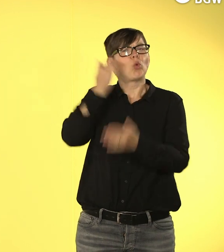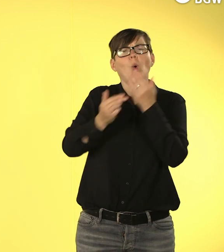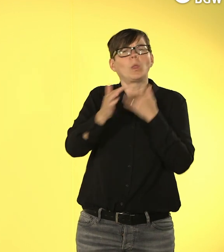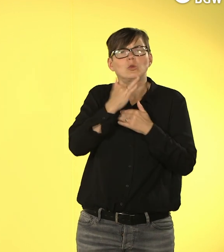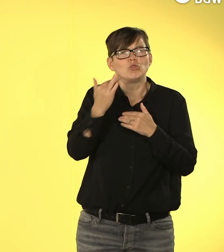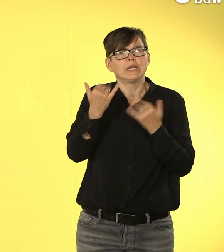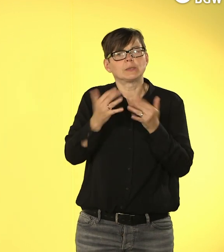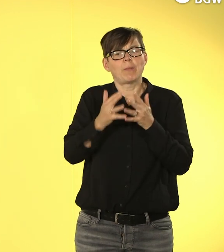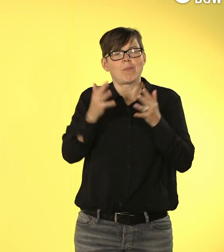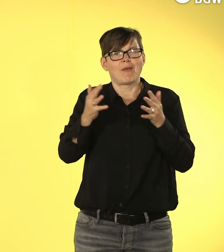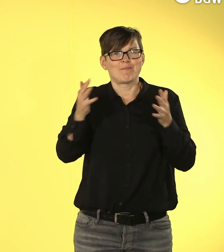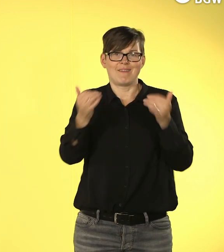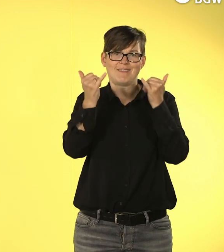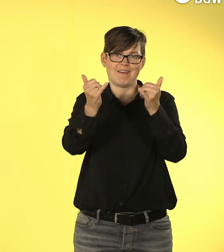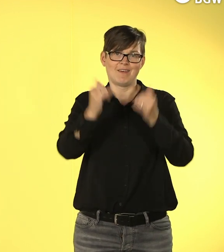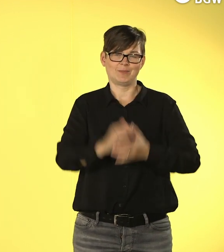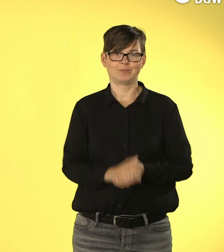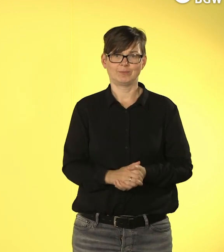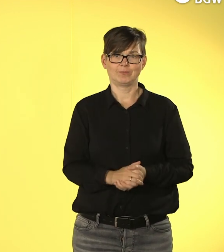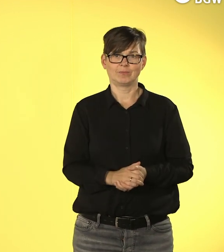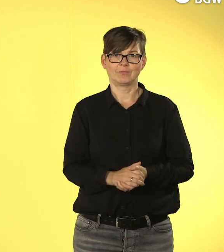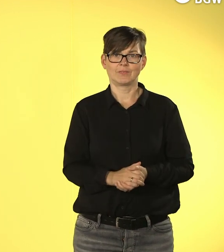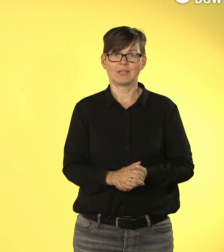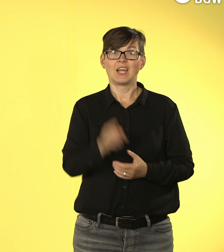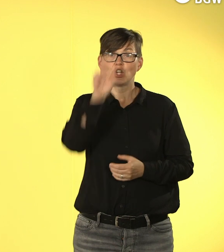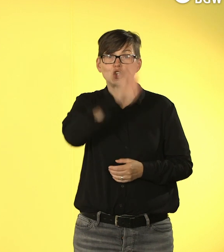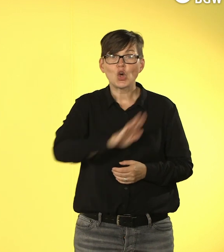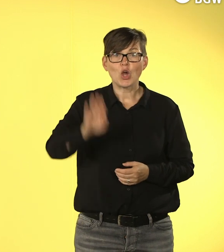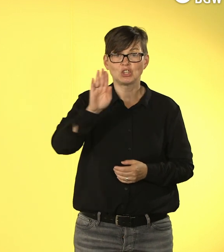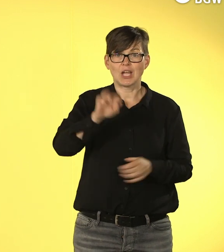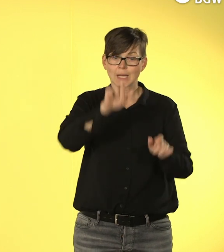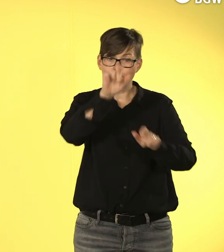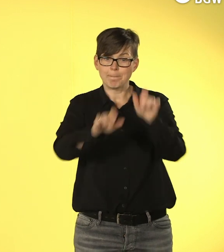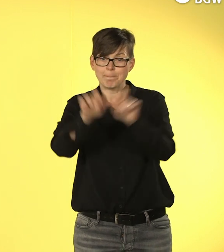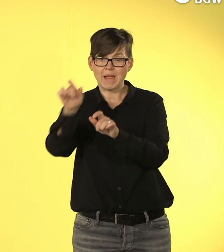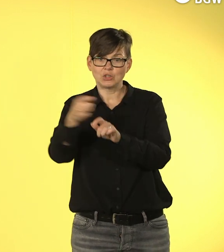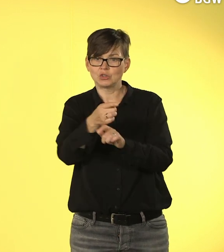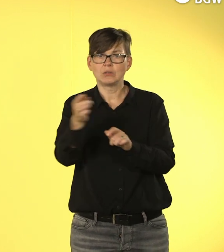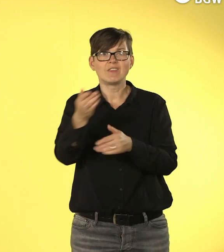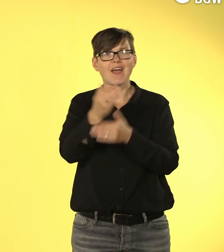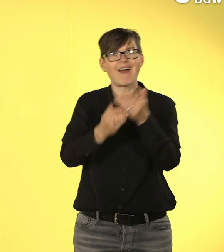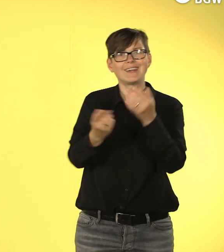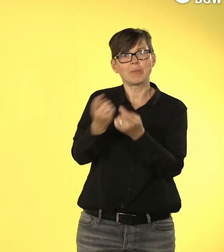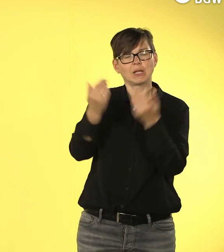Immer mehr Menschen in Deutschland haben Migrationshintergrund.